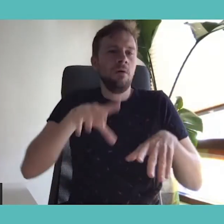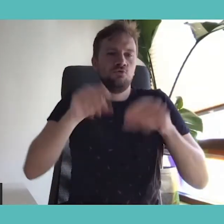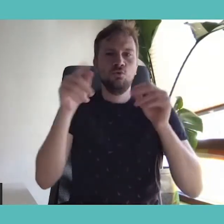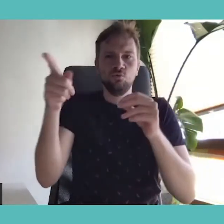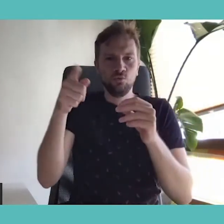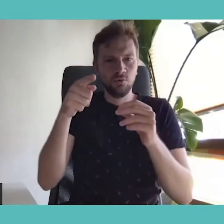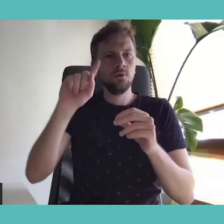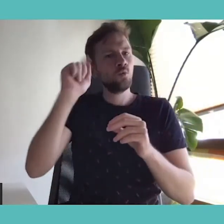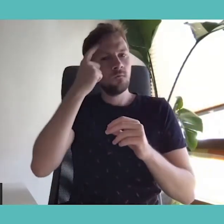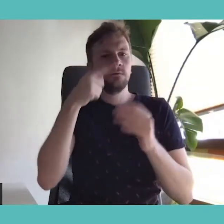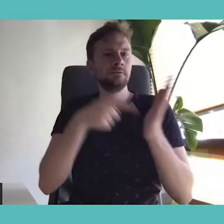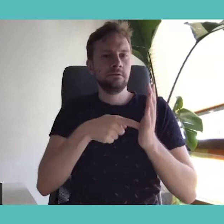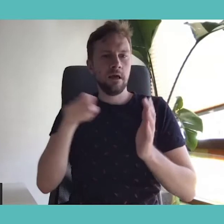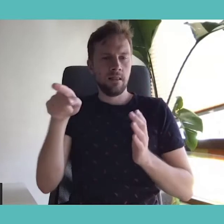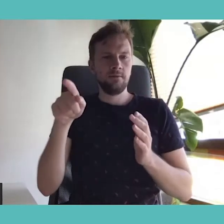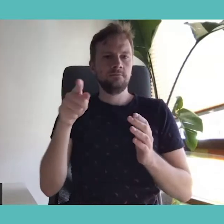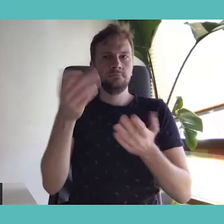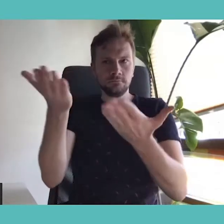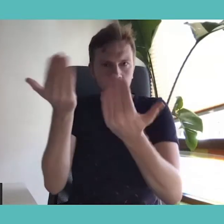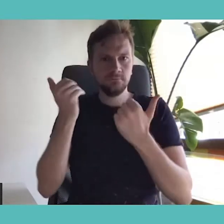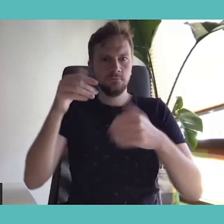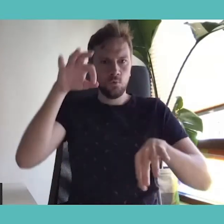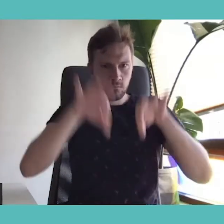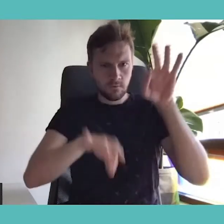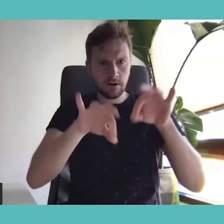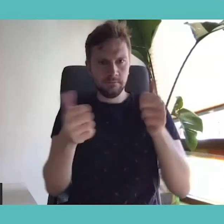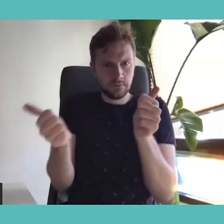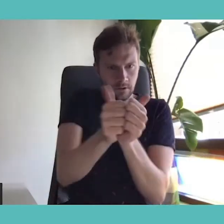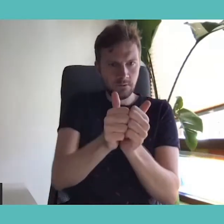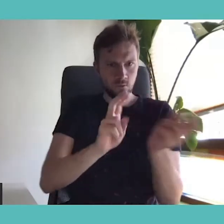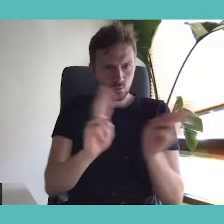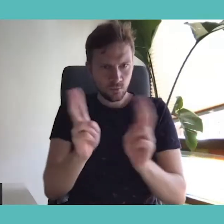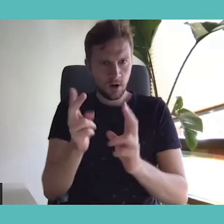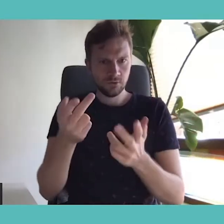Na początku głównym celem było zapewnienie tłumacza podczas konferencji.